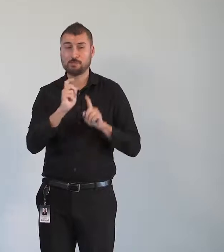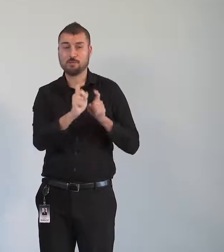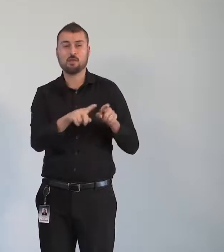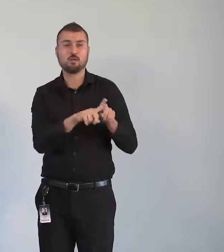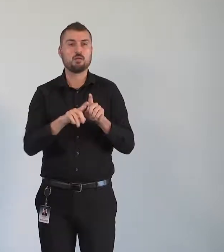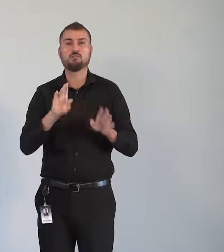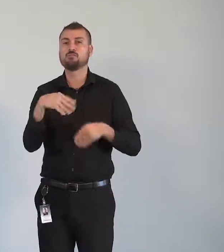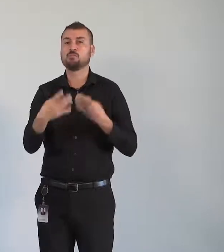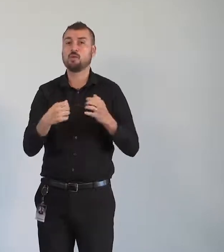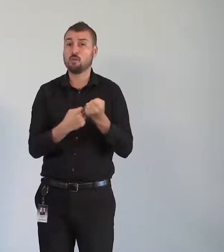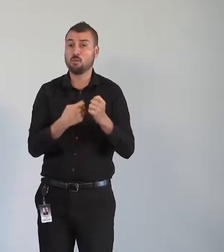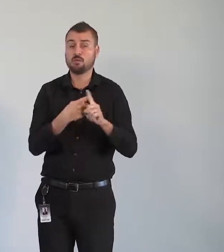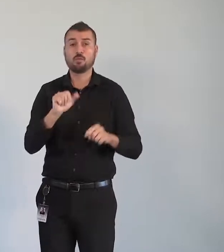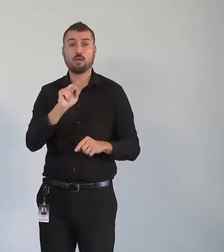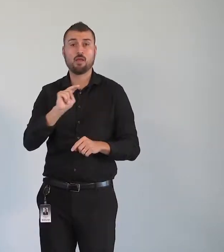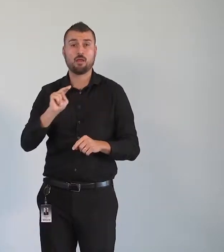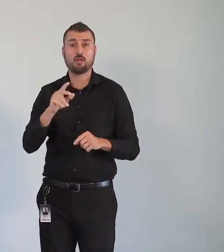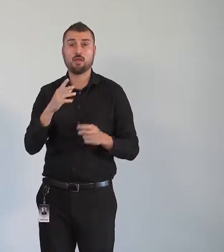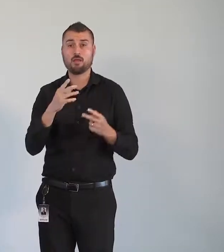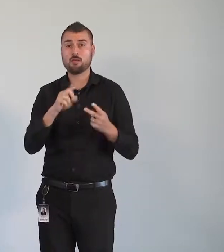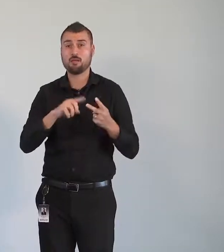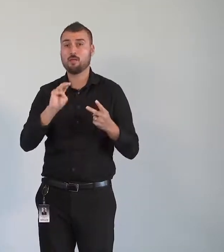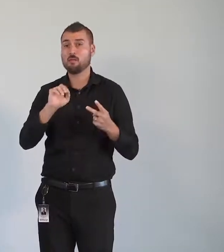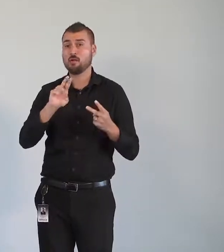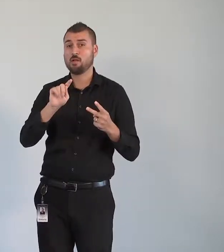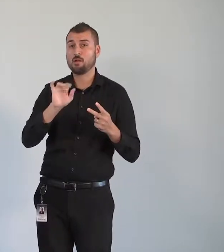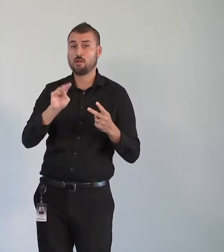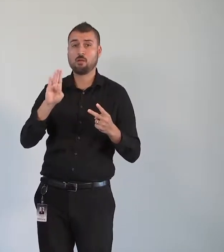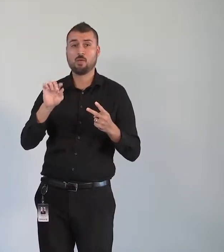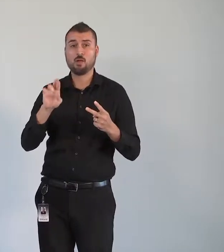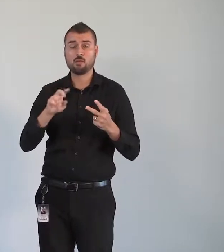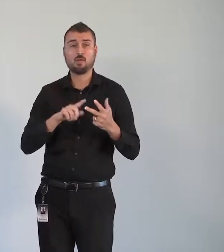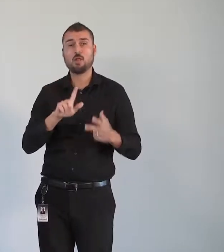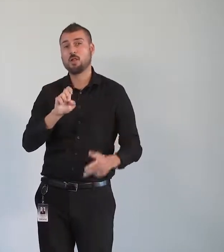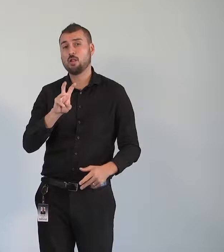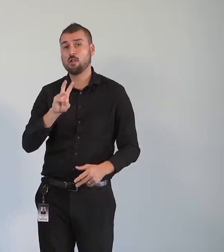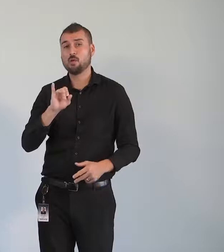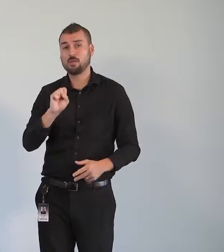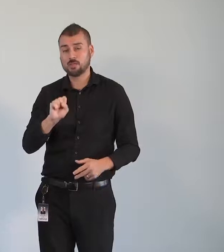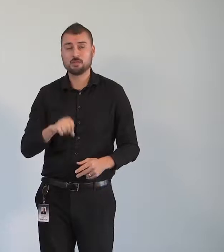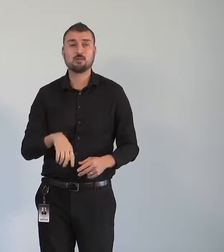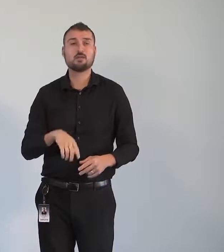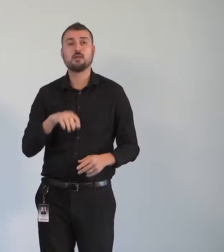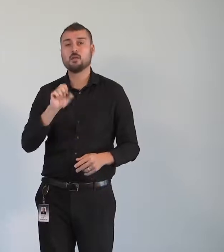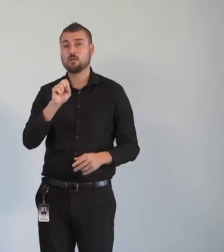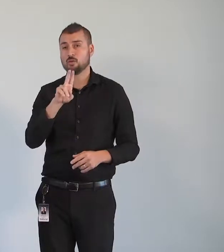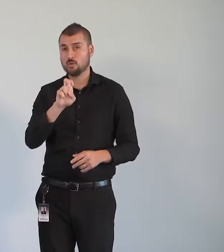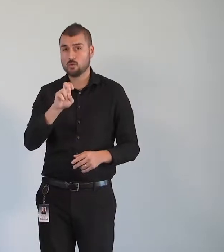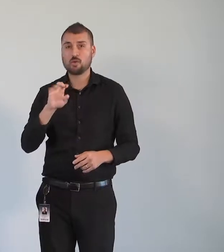también ha sido proporcionado por Anne y Martin Bauer Louise Baron Sue y Fred Berry Emily bonivia